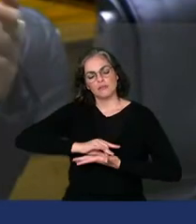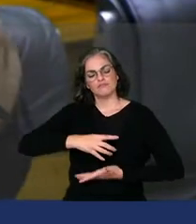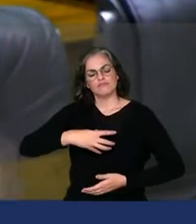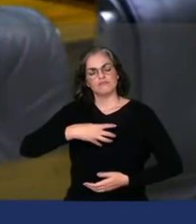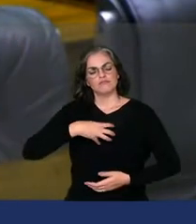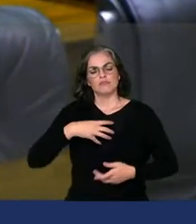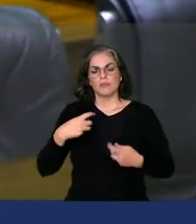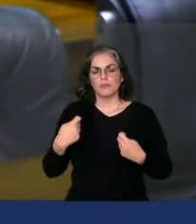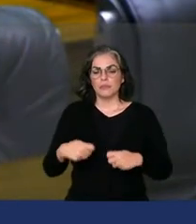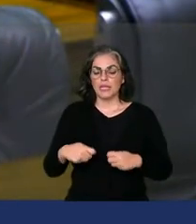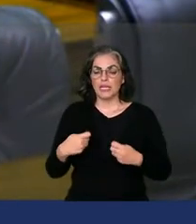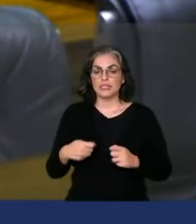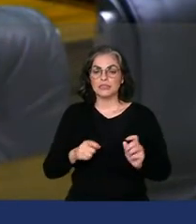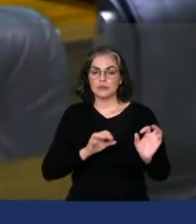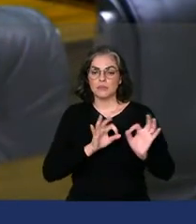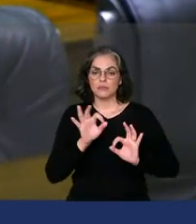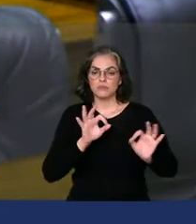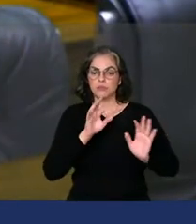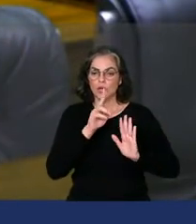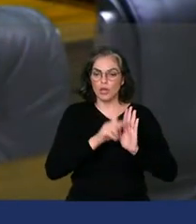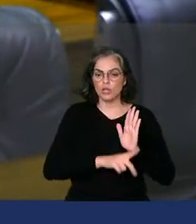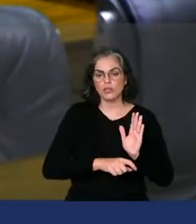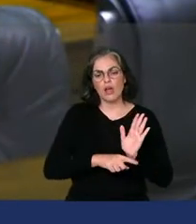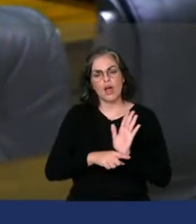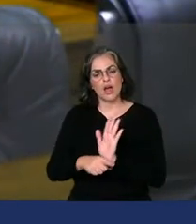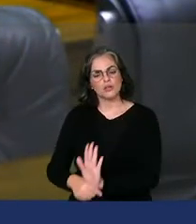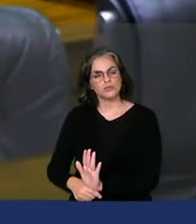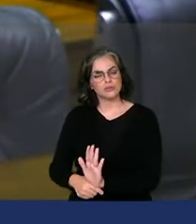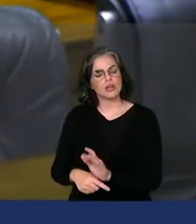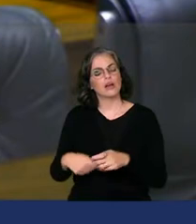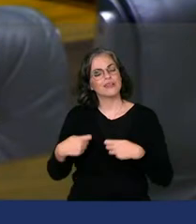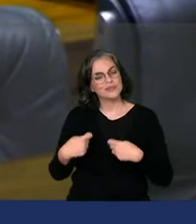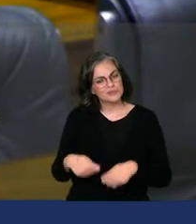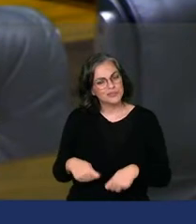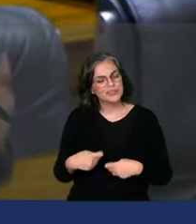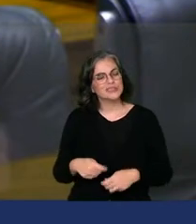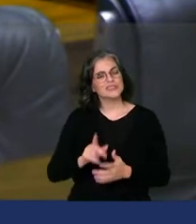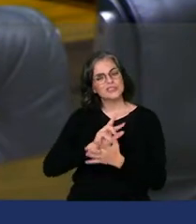QUE ESTA ALMA PRECISA SER CORPORIFICADA EM POLÍTICAS PÚBLICAS, EM UMA ESTEIRA DE